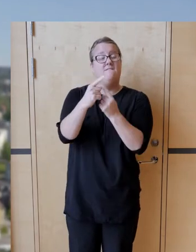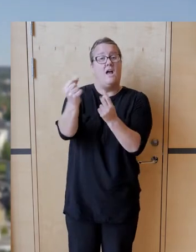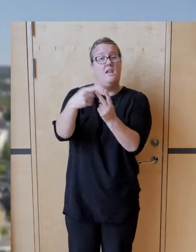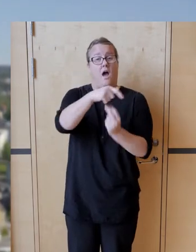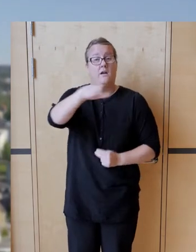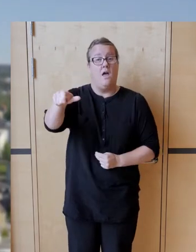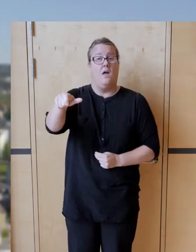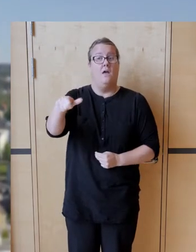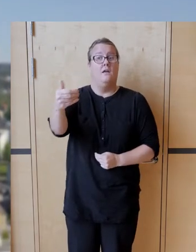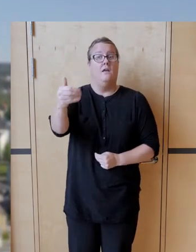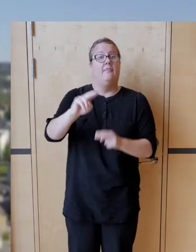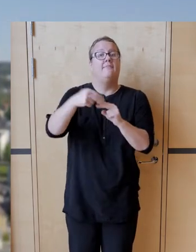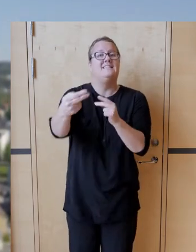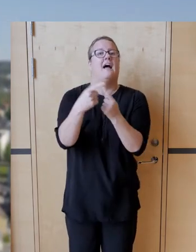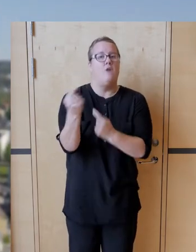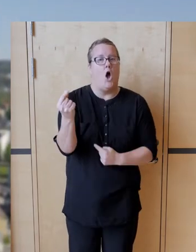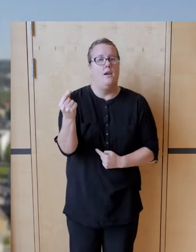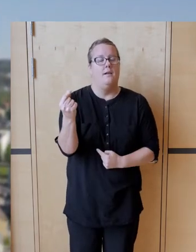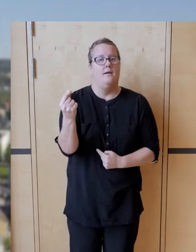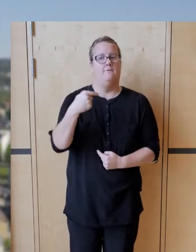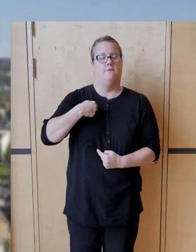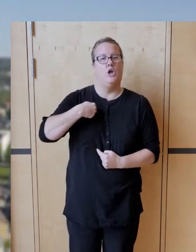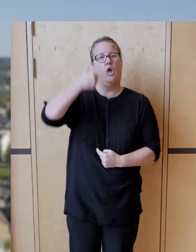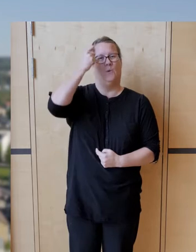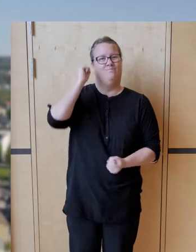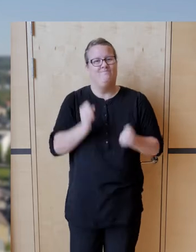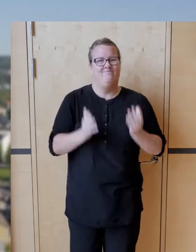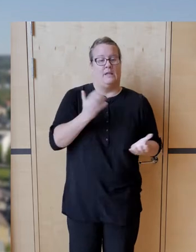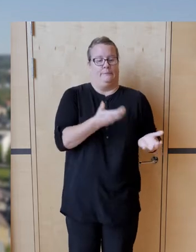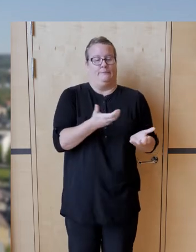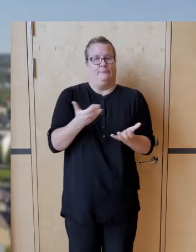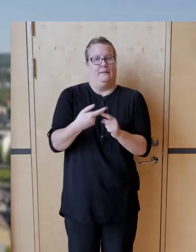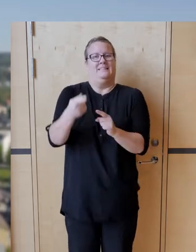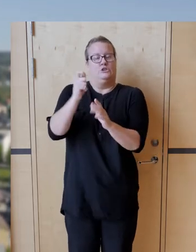För att jag håller det för osannolikt att man kommer att påbörja det här under den här mandatperioden